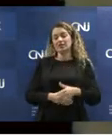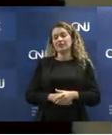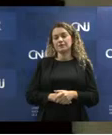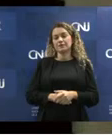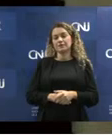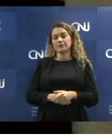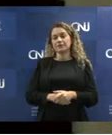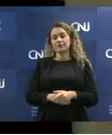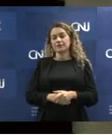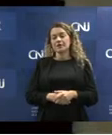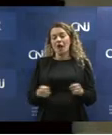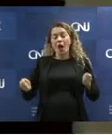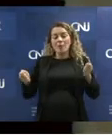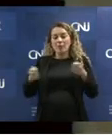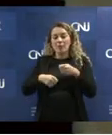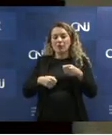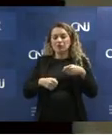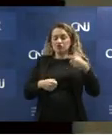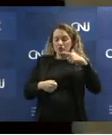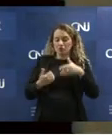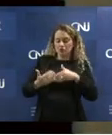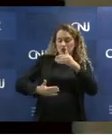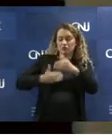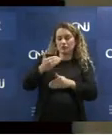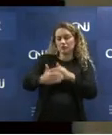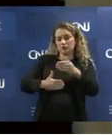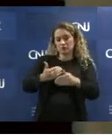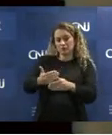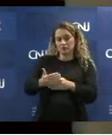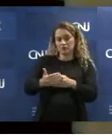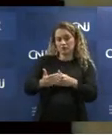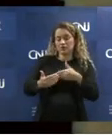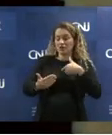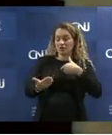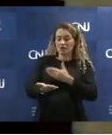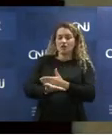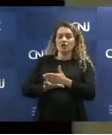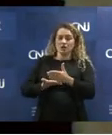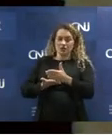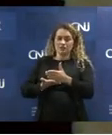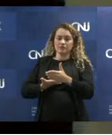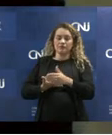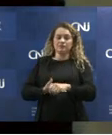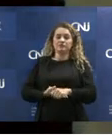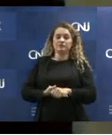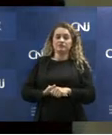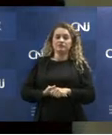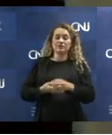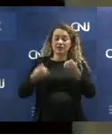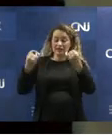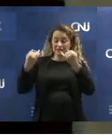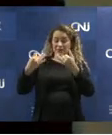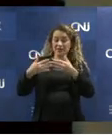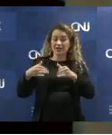Que não há a possibilidade de prosseguimento desse procedimento diante da inexistência cabal